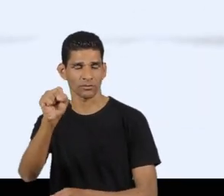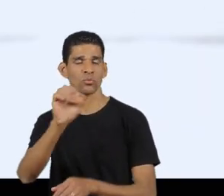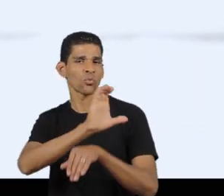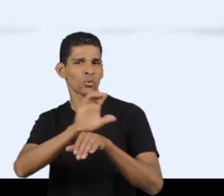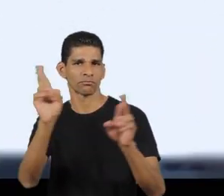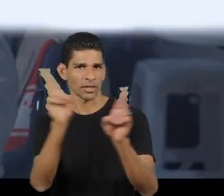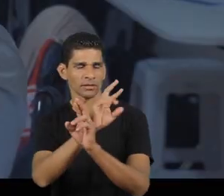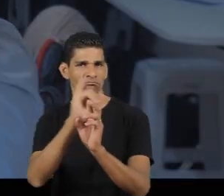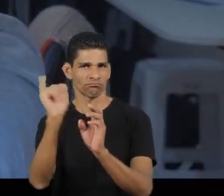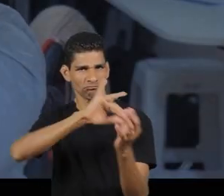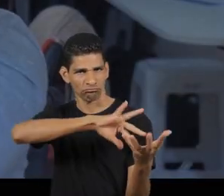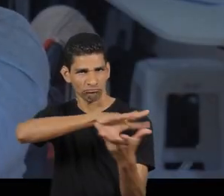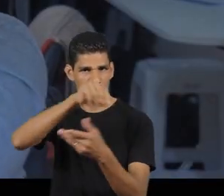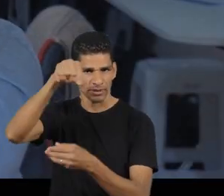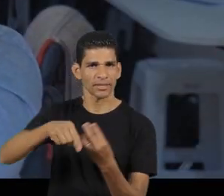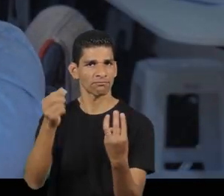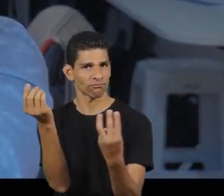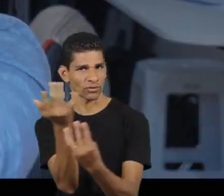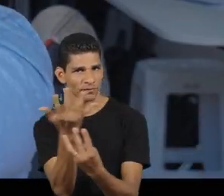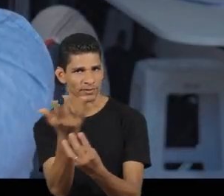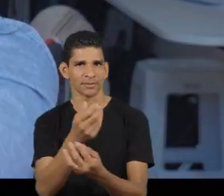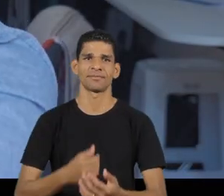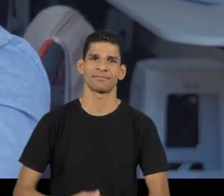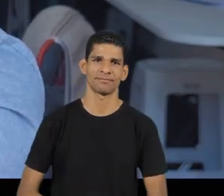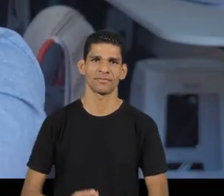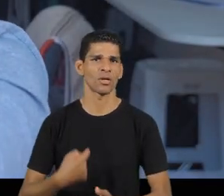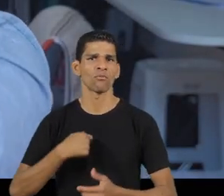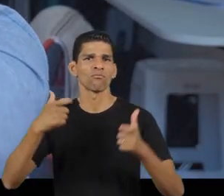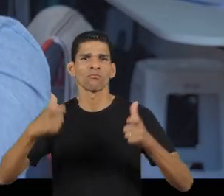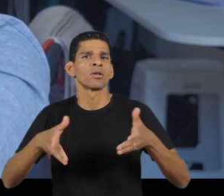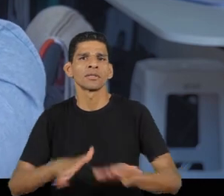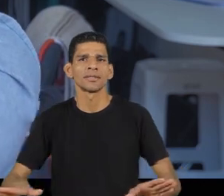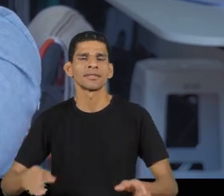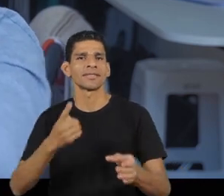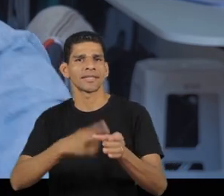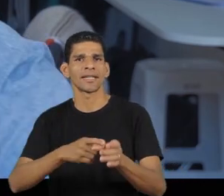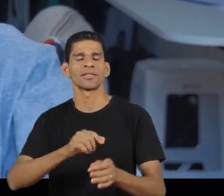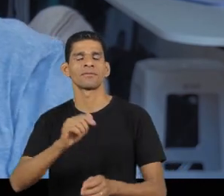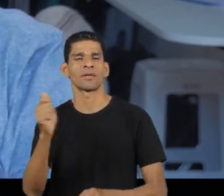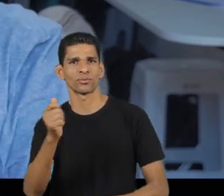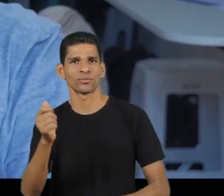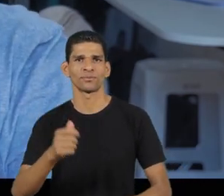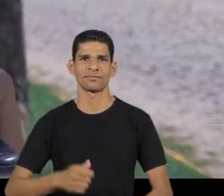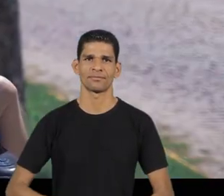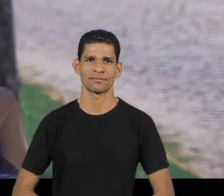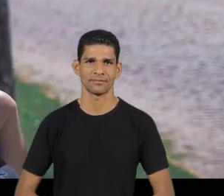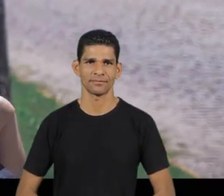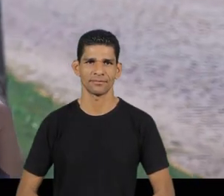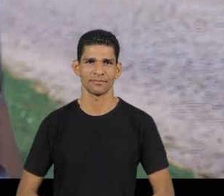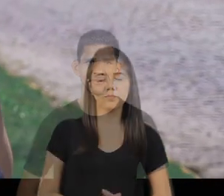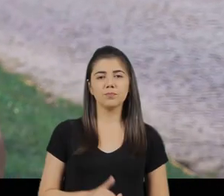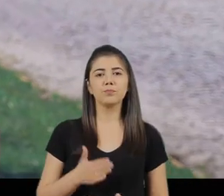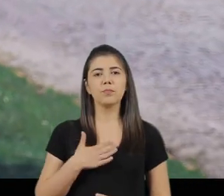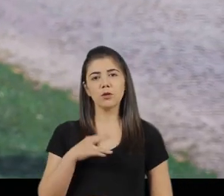de Relações Internacionais na Universidade Federal de Santa Maria e sou natural de Agudo.